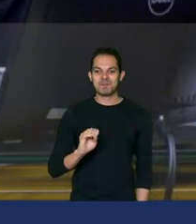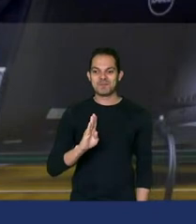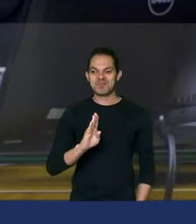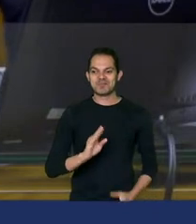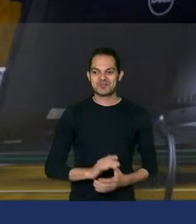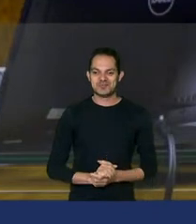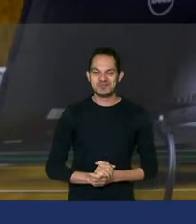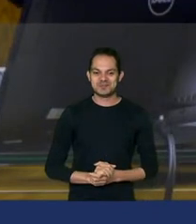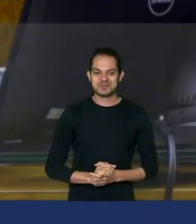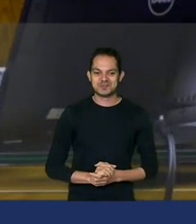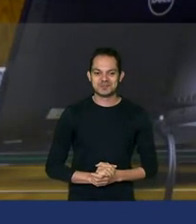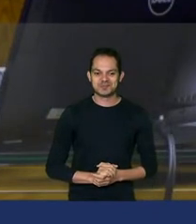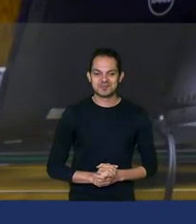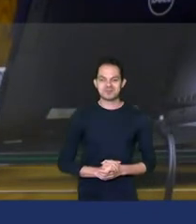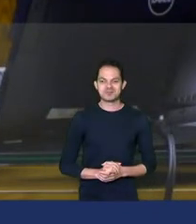DESTAQUE DO PCDOB. -- [PRESIDENTE]: PARA